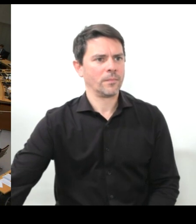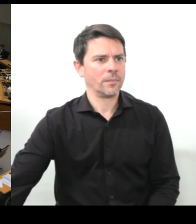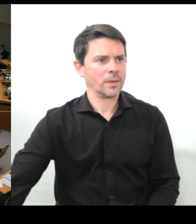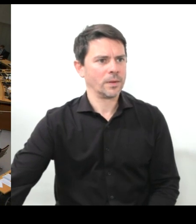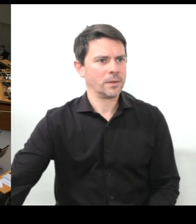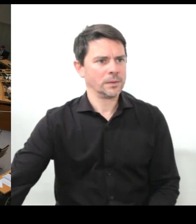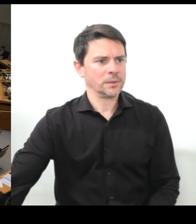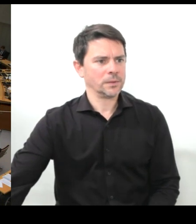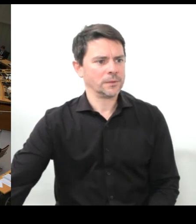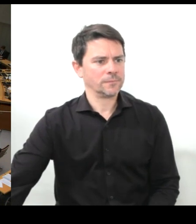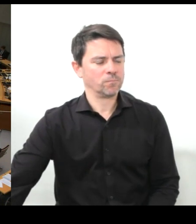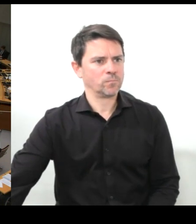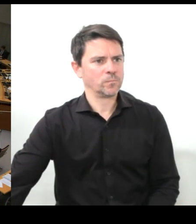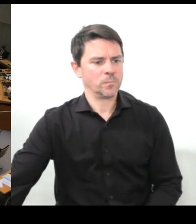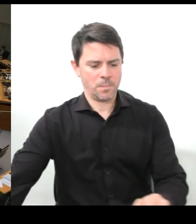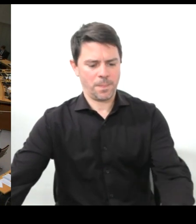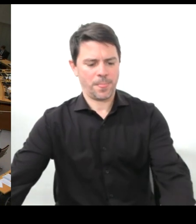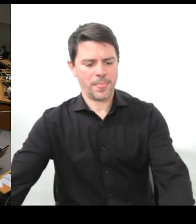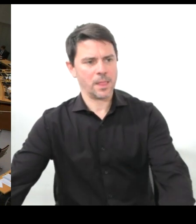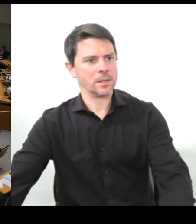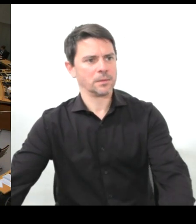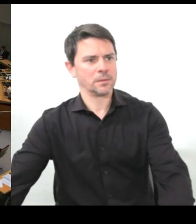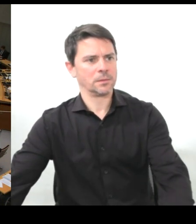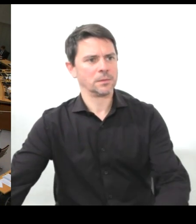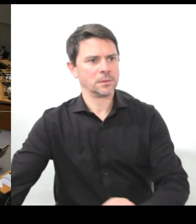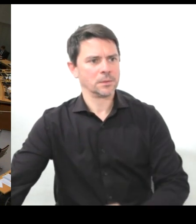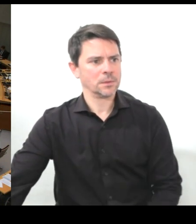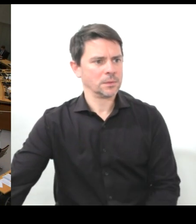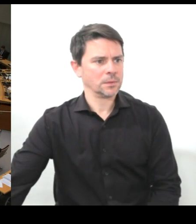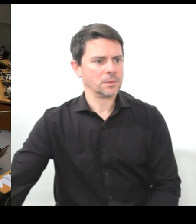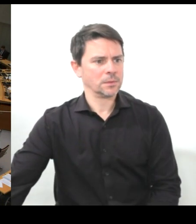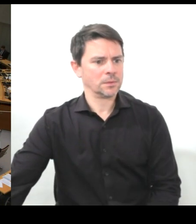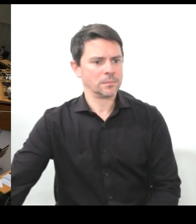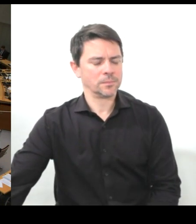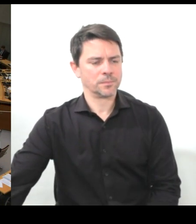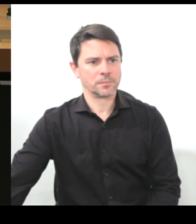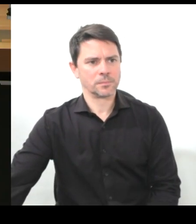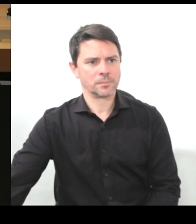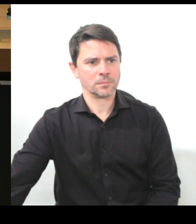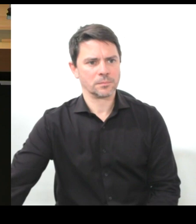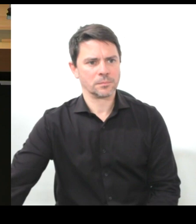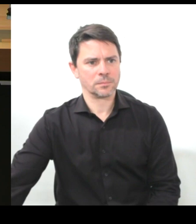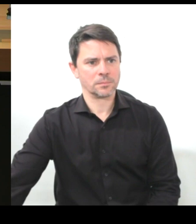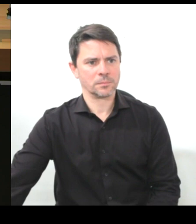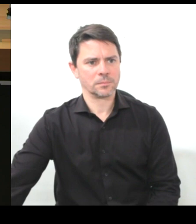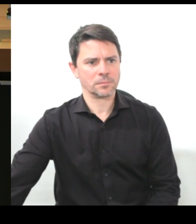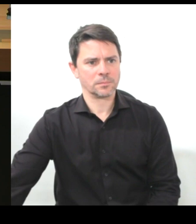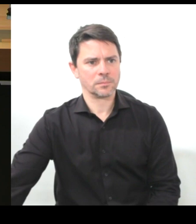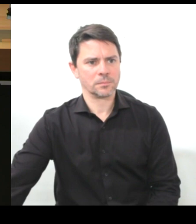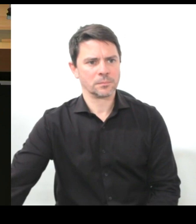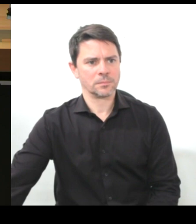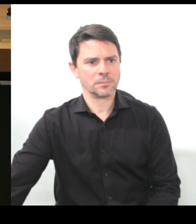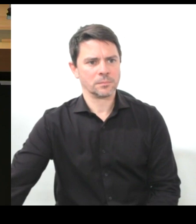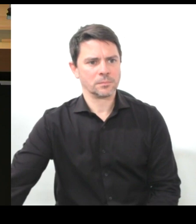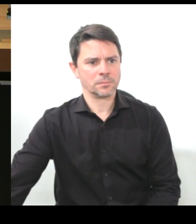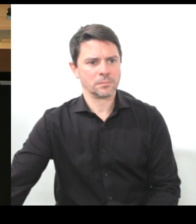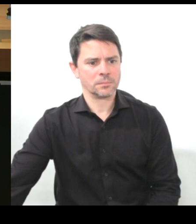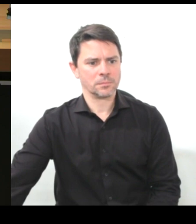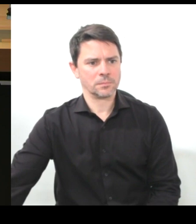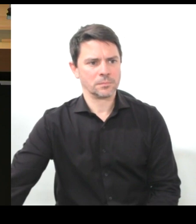Wohnungsbestandes ja ohnehin die vielleicht wichtigste politische Frage. Klar, weil hier tragen wir als Berliner Politik auch direkt Verantwortung,